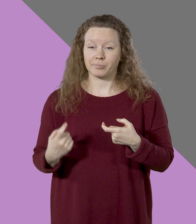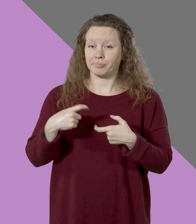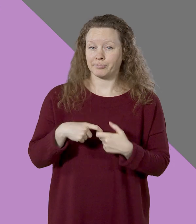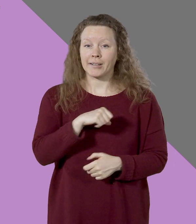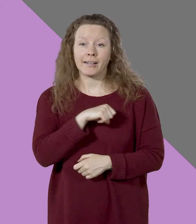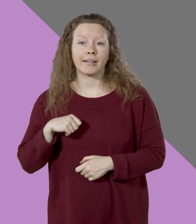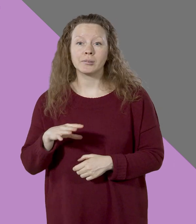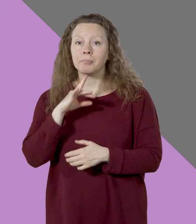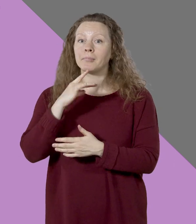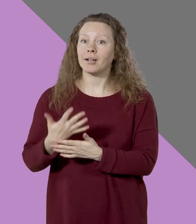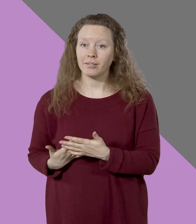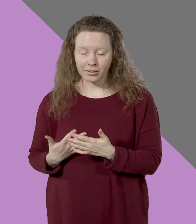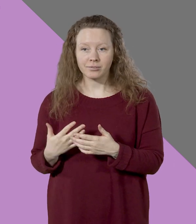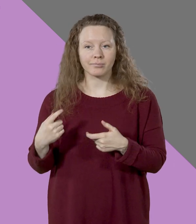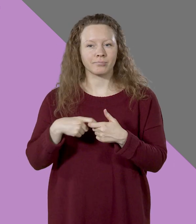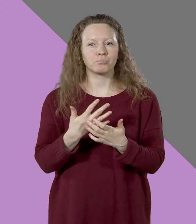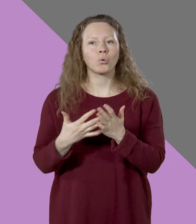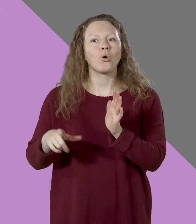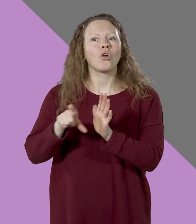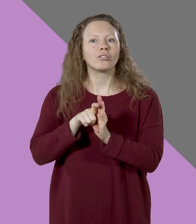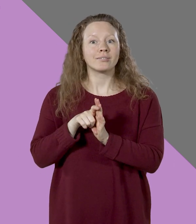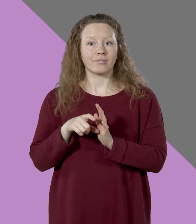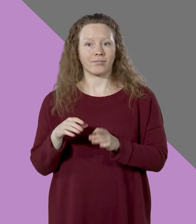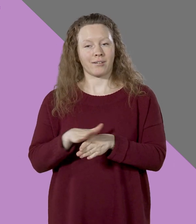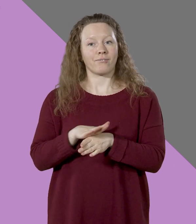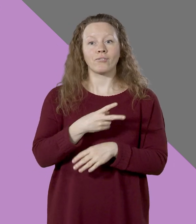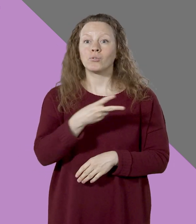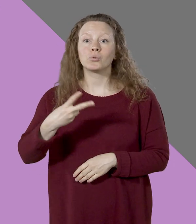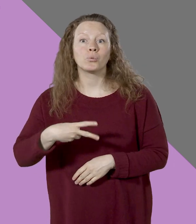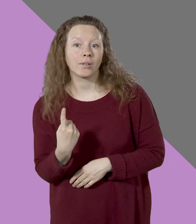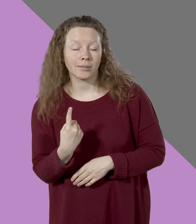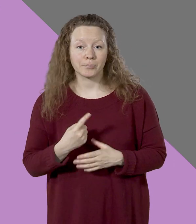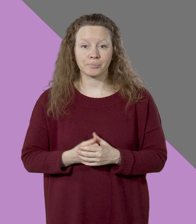som gäller regeringens berättelse om tillämpningen av språklagstiftningen 2021.